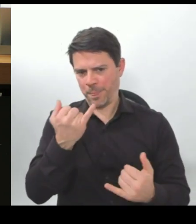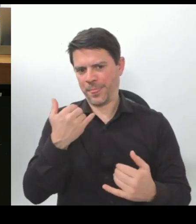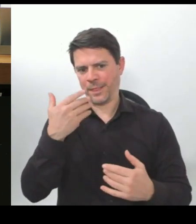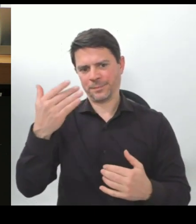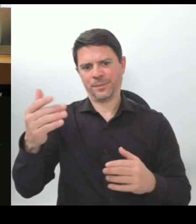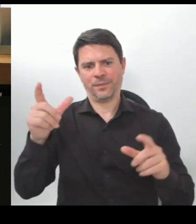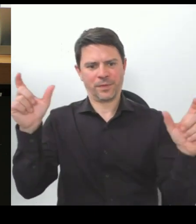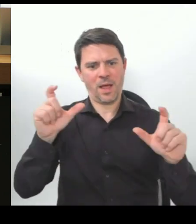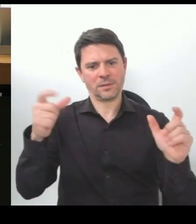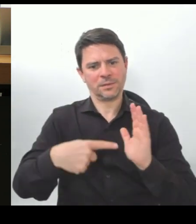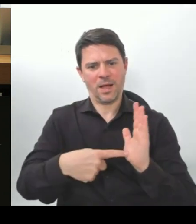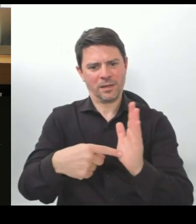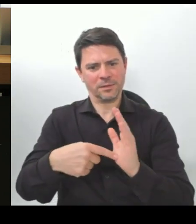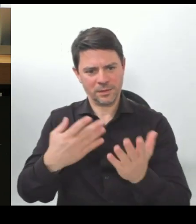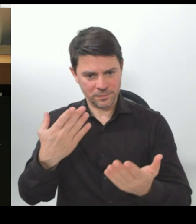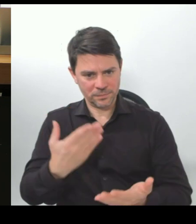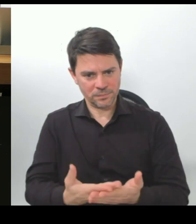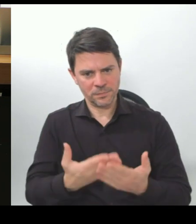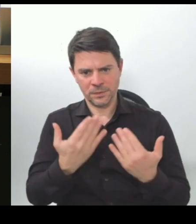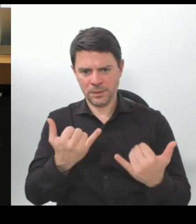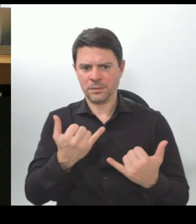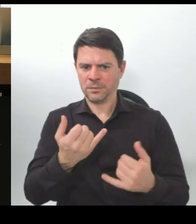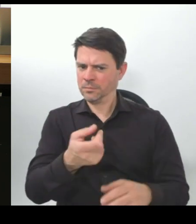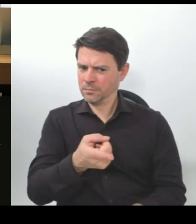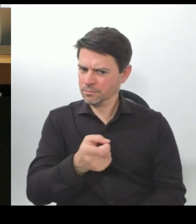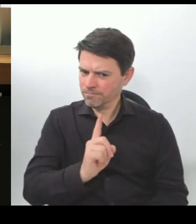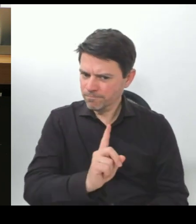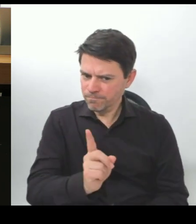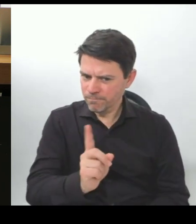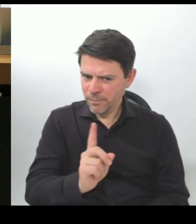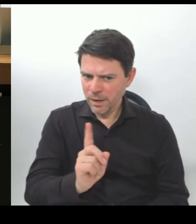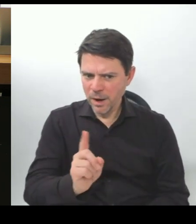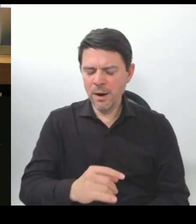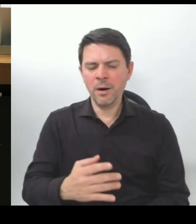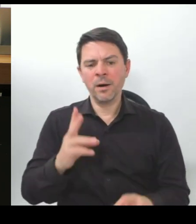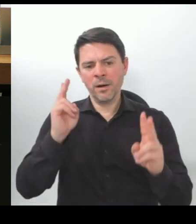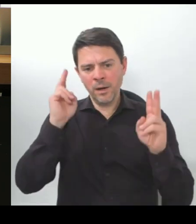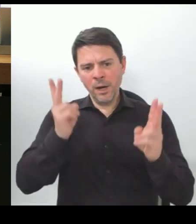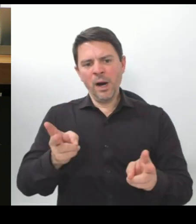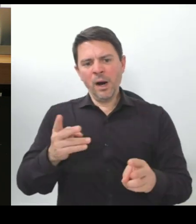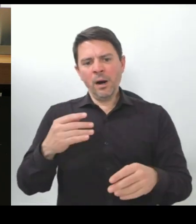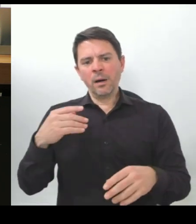Insofern ist das schon mal etwas, was man definitiv zurückweisen muss und auch mal sagen muss: